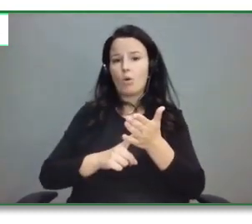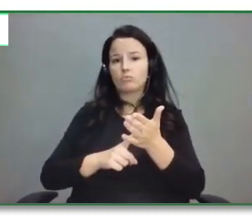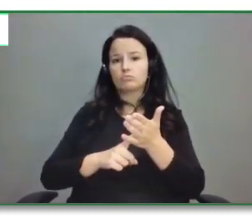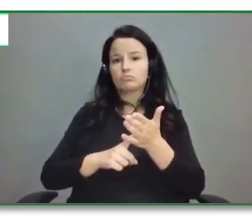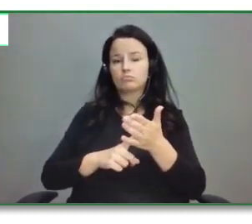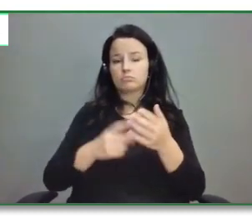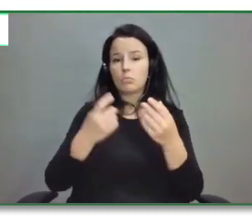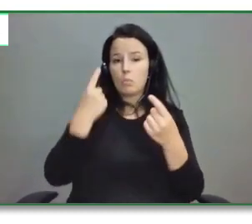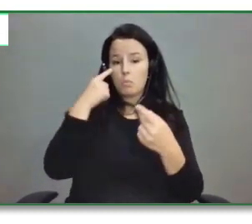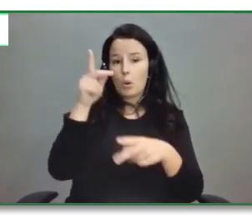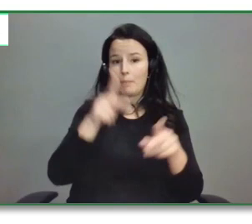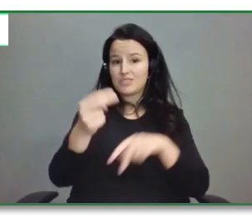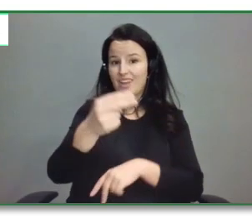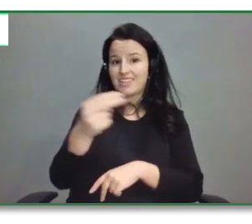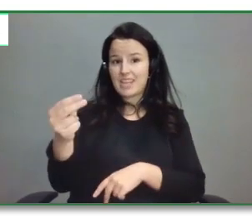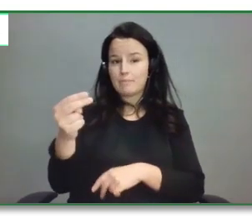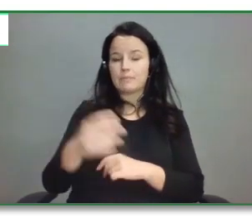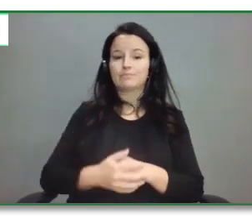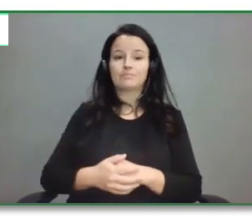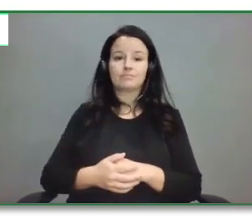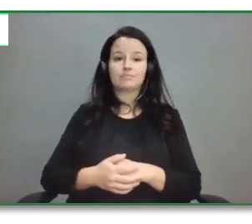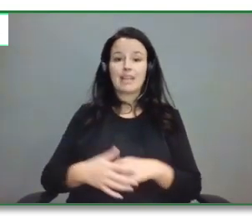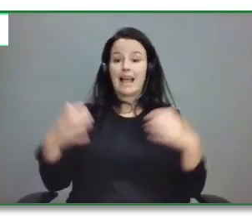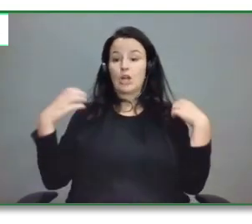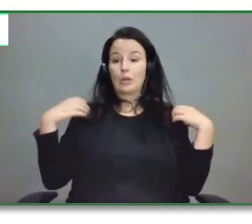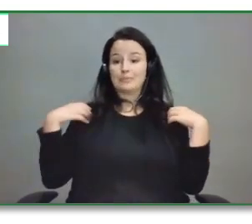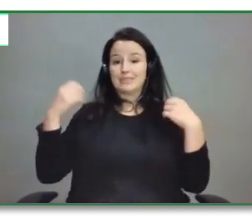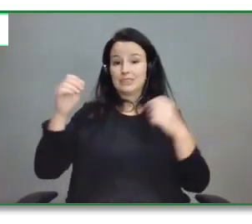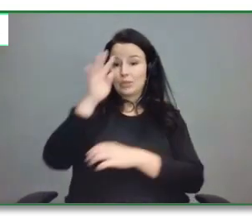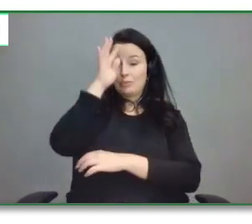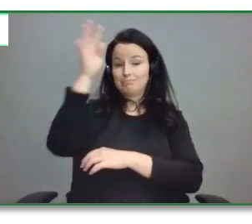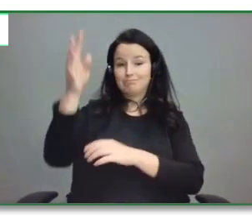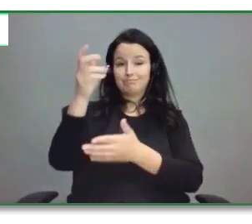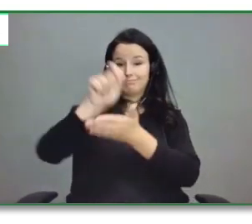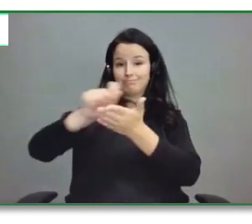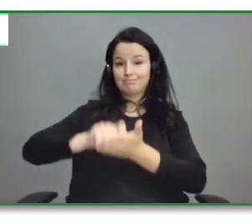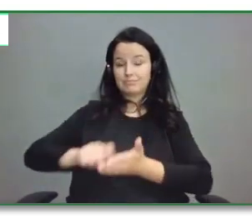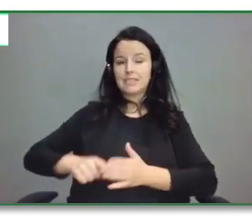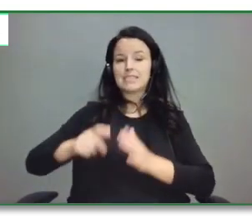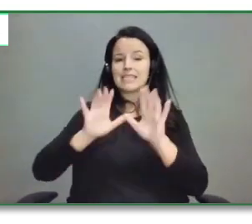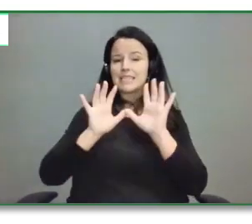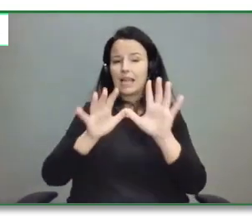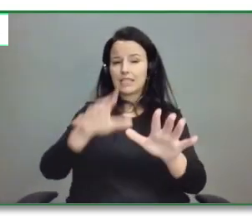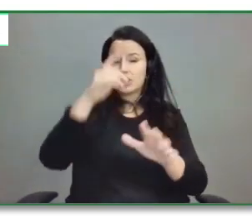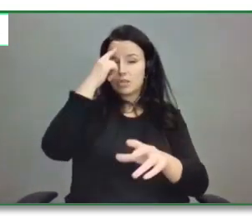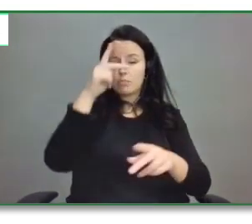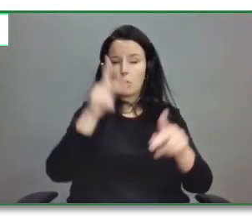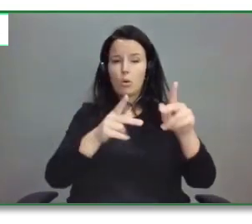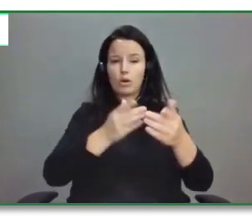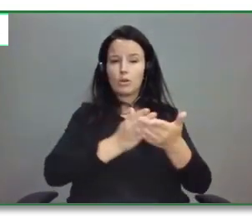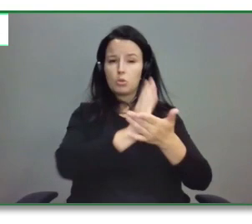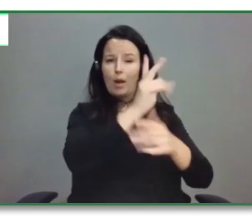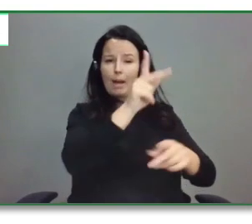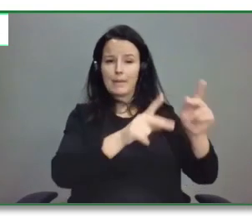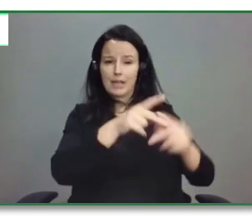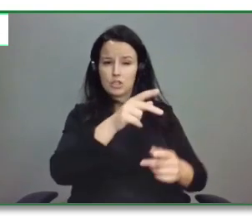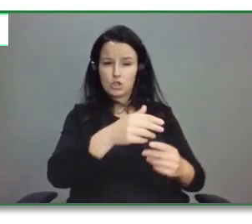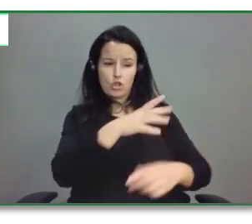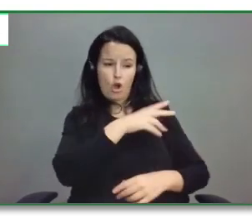dernière élaborée par la Commission et la stratégie pour les droits des